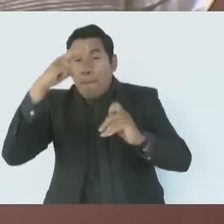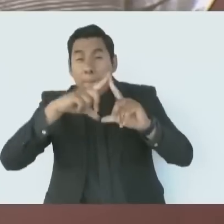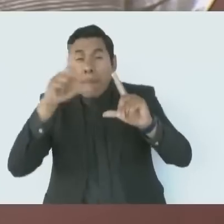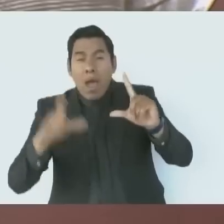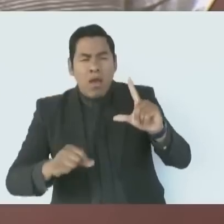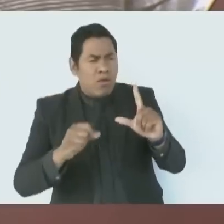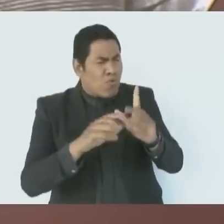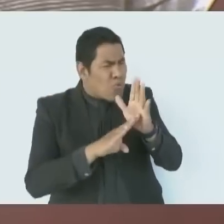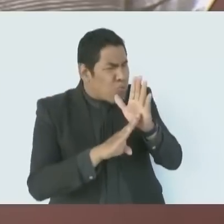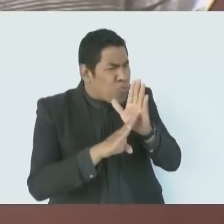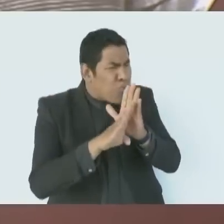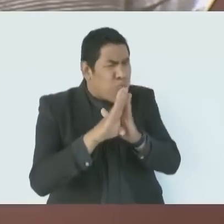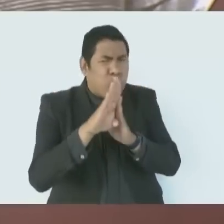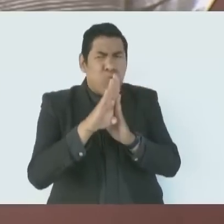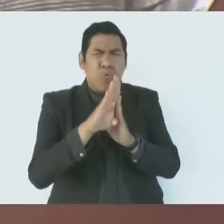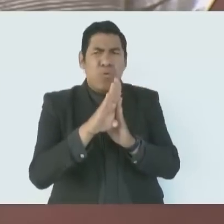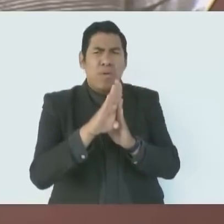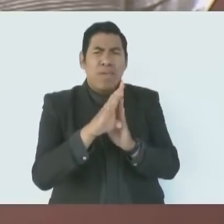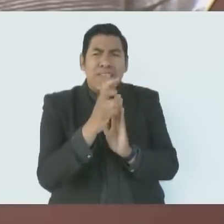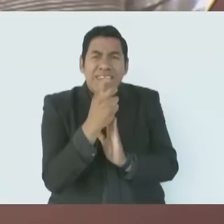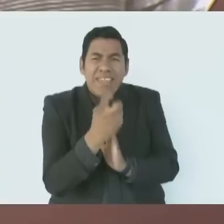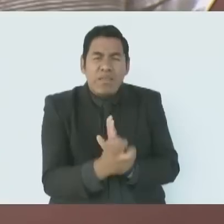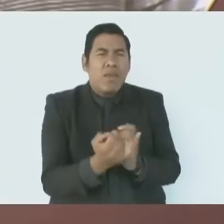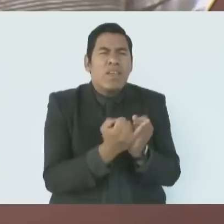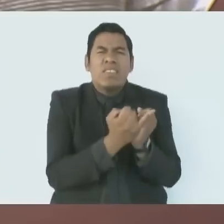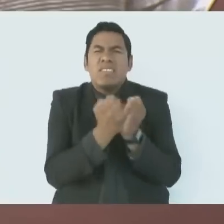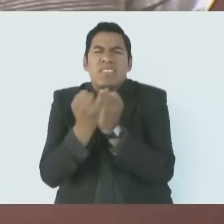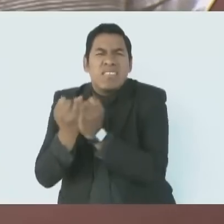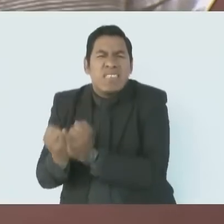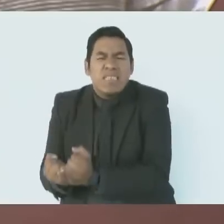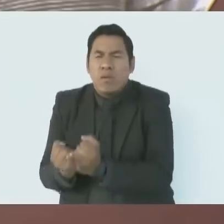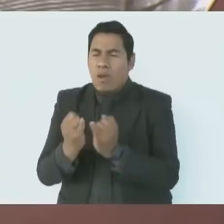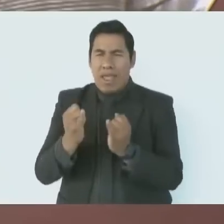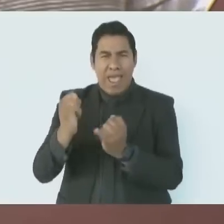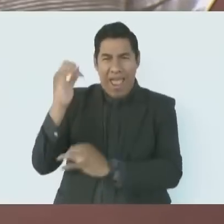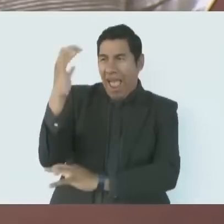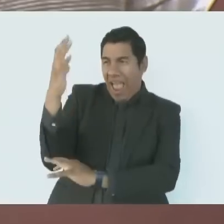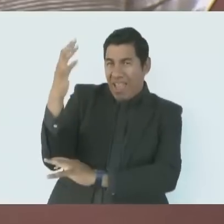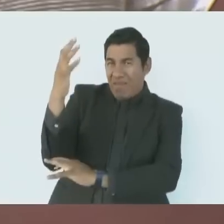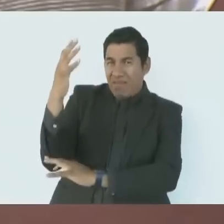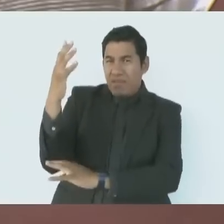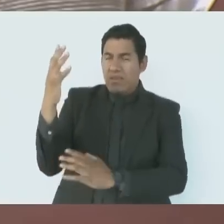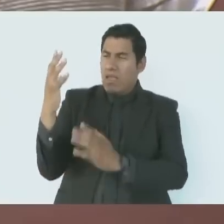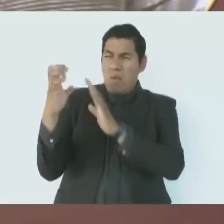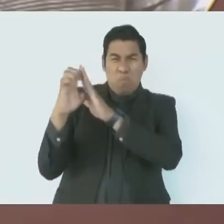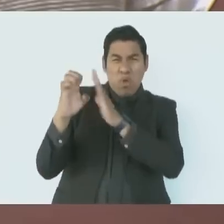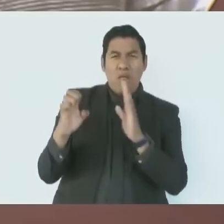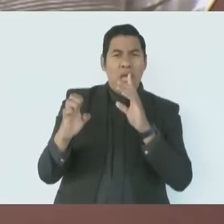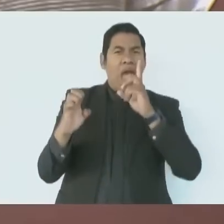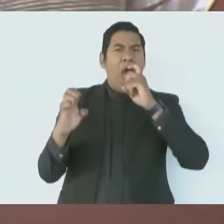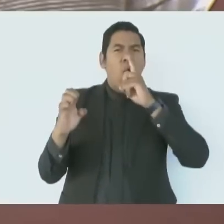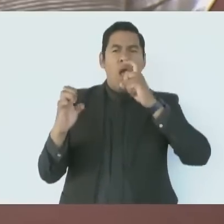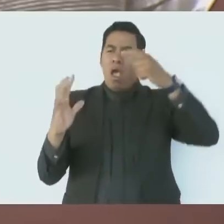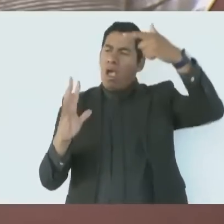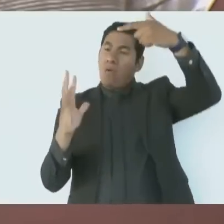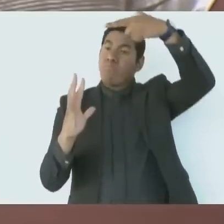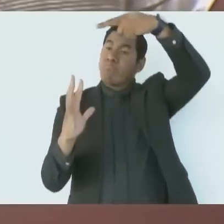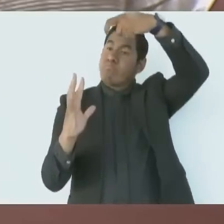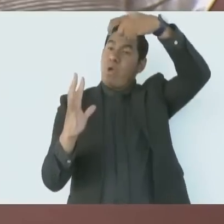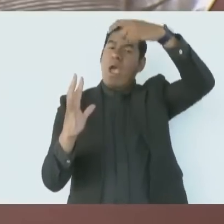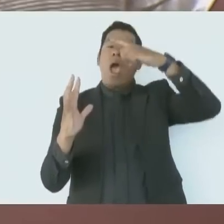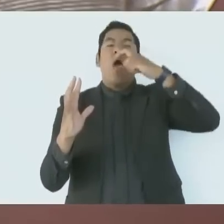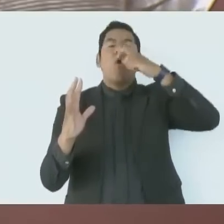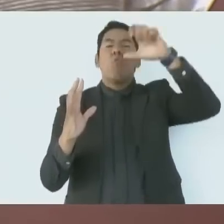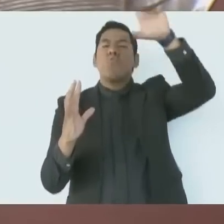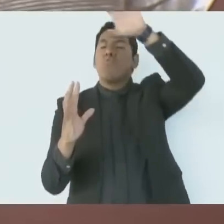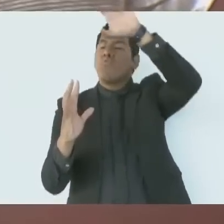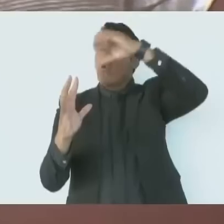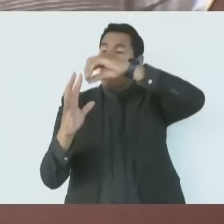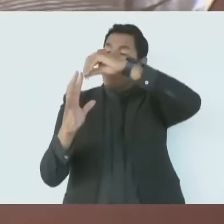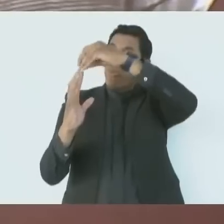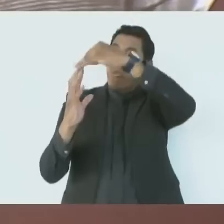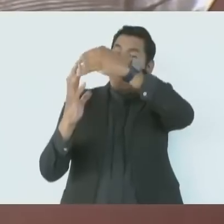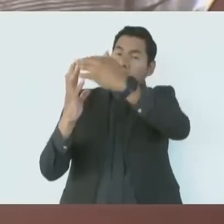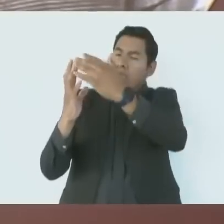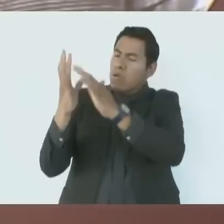árboles si se riega nás arriba al de arriba a las hojitas de arriba nunca llega abajo pero cuando